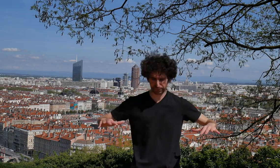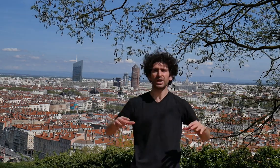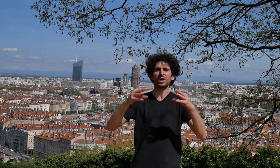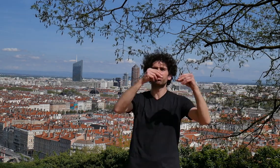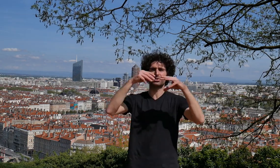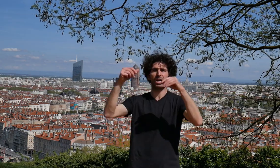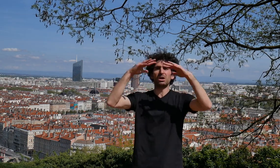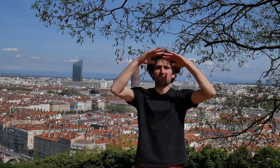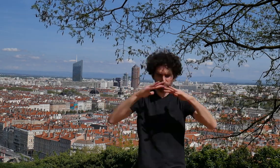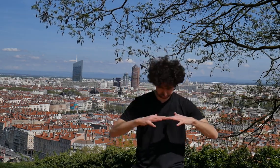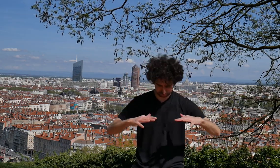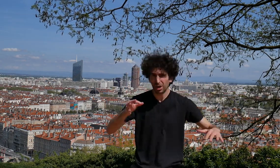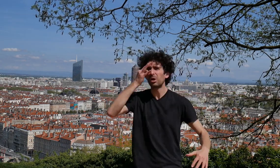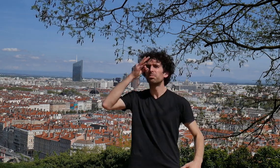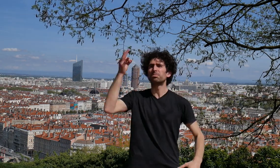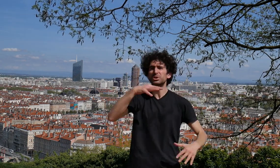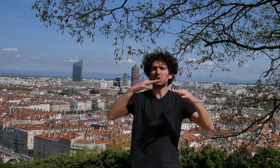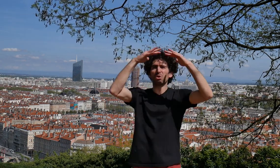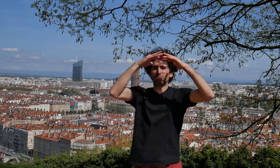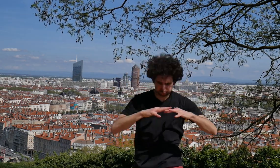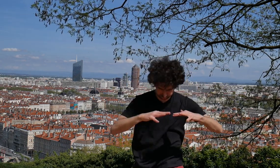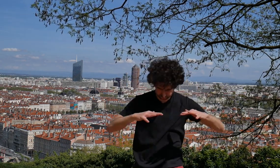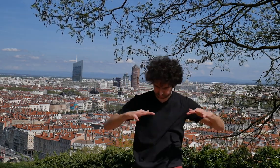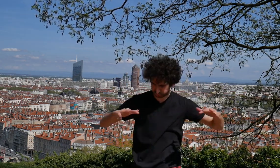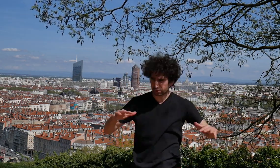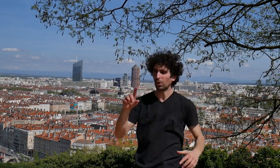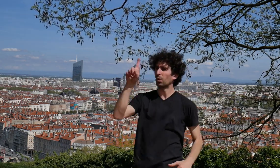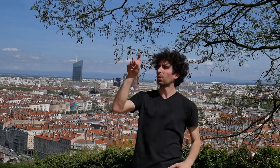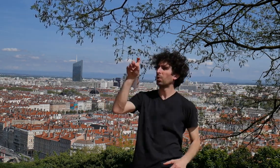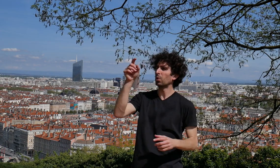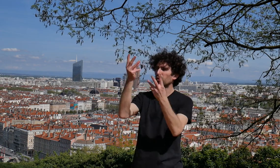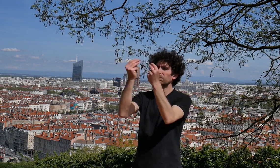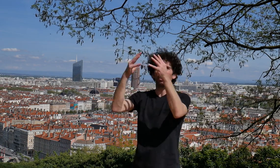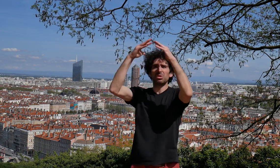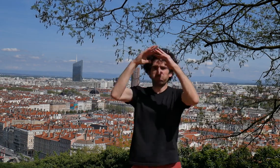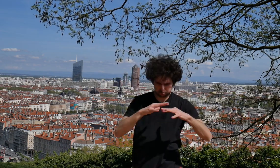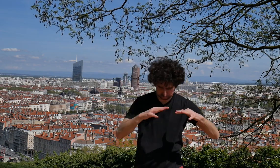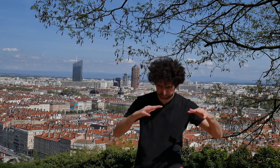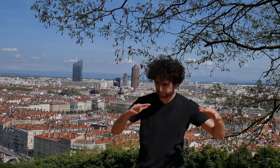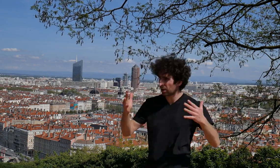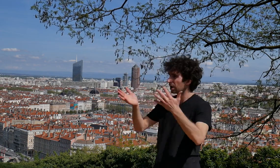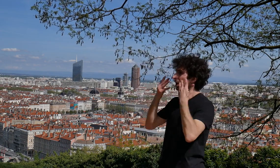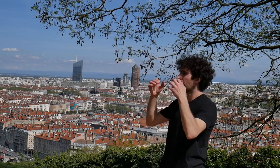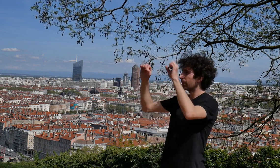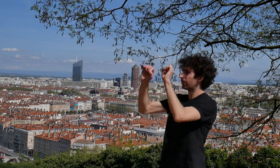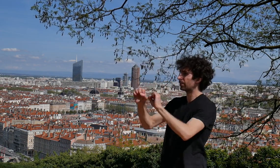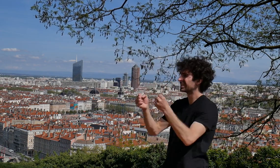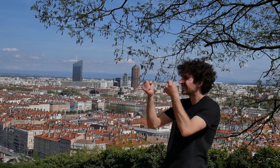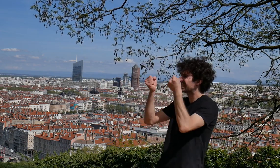La poussière aussi ainsi que la pollution et l'humidité. L'air nettoyé devient